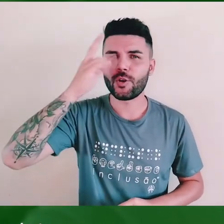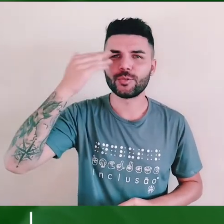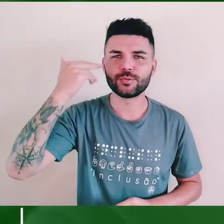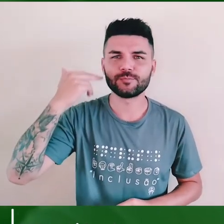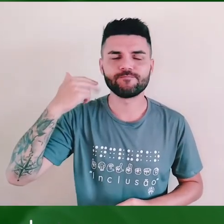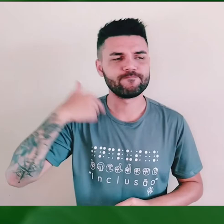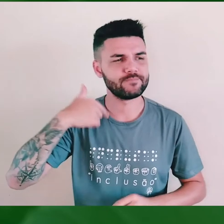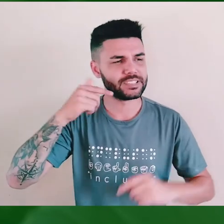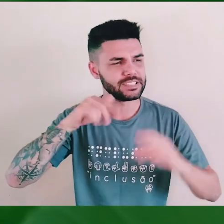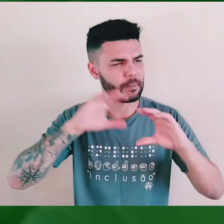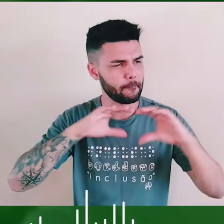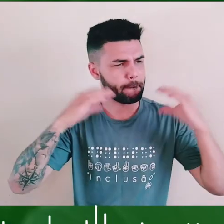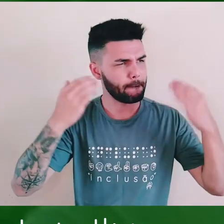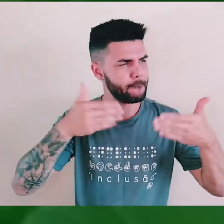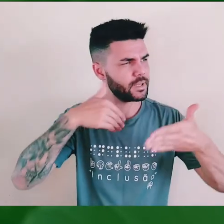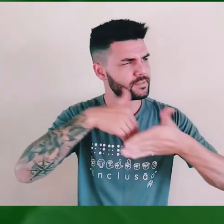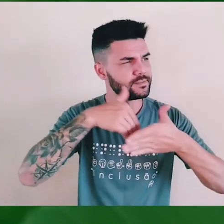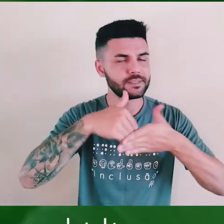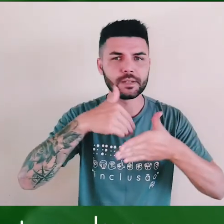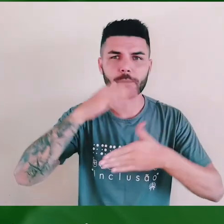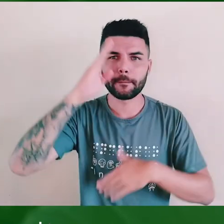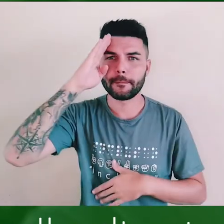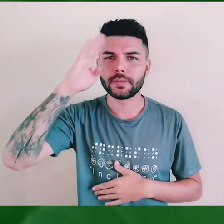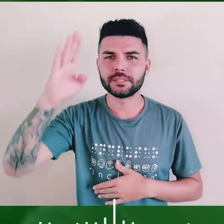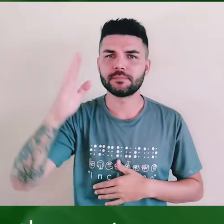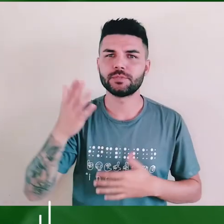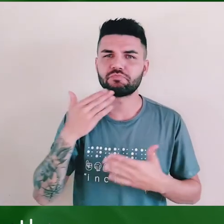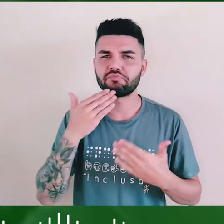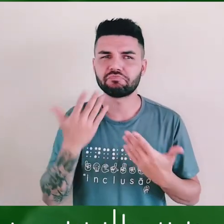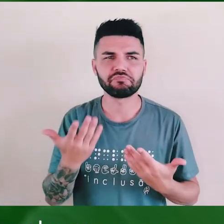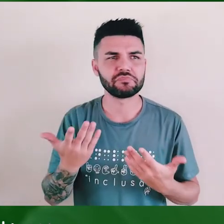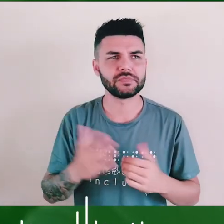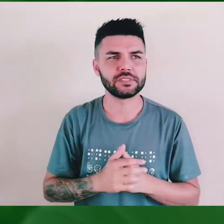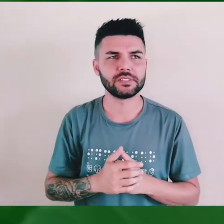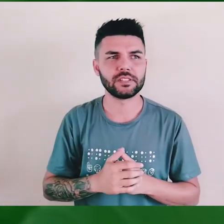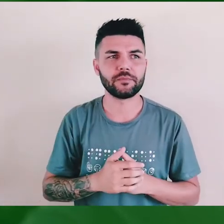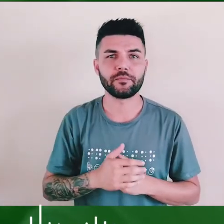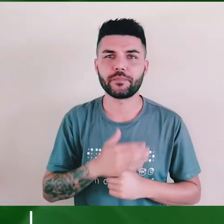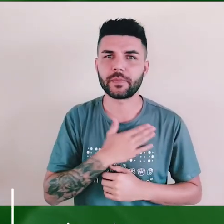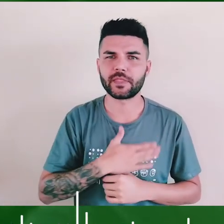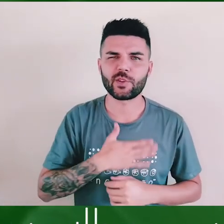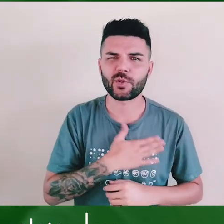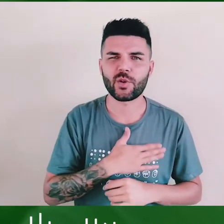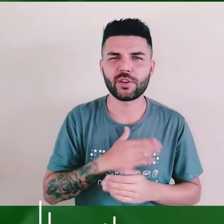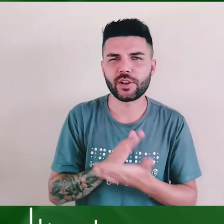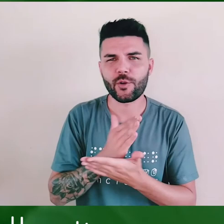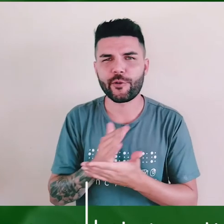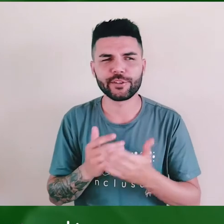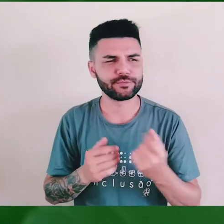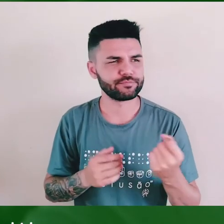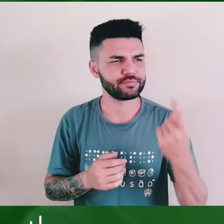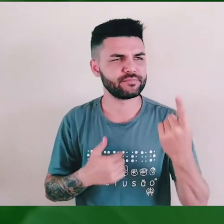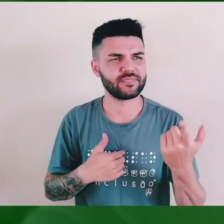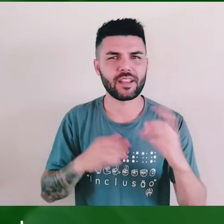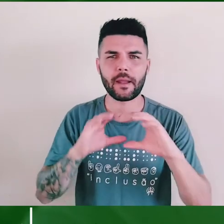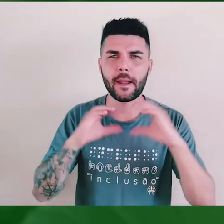talvez na... eu gosto de estádio meio bizarro, o Maracanã é legal mas assim, eu fui fazer